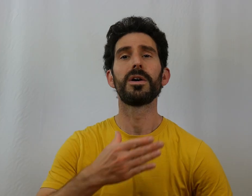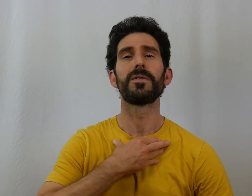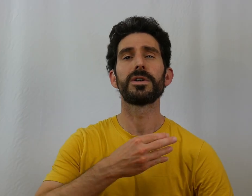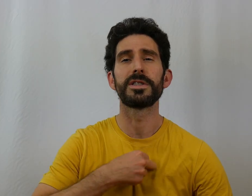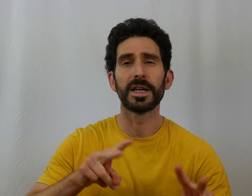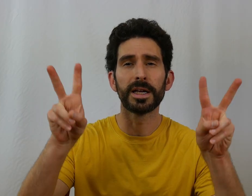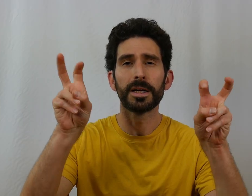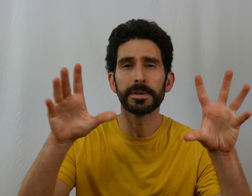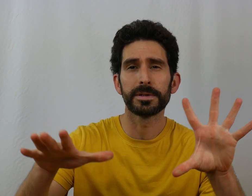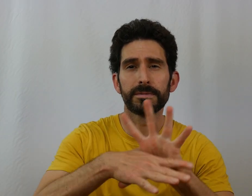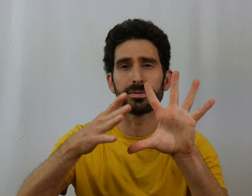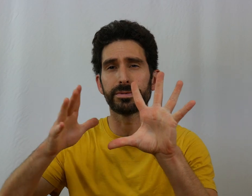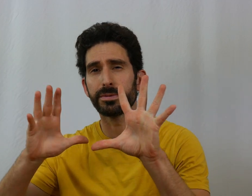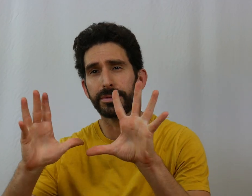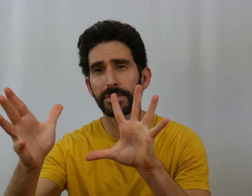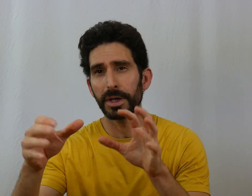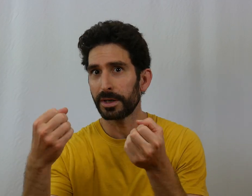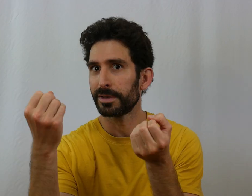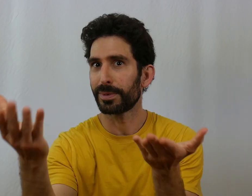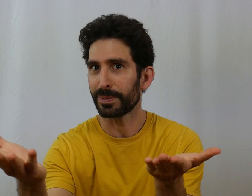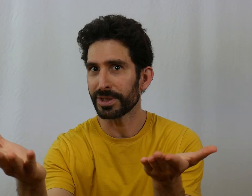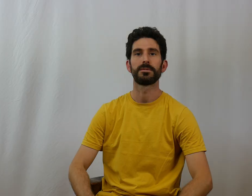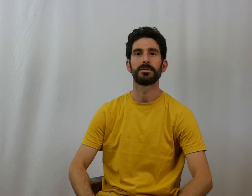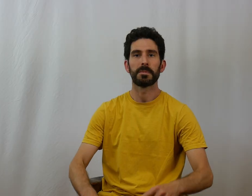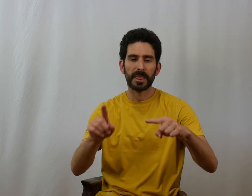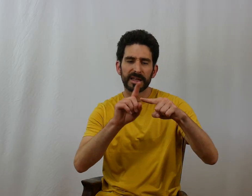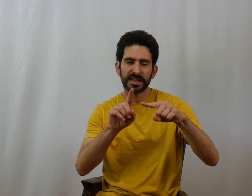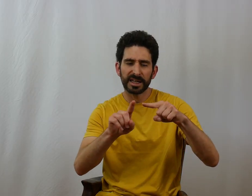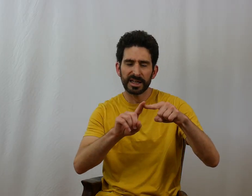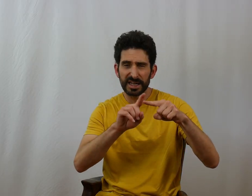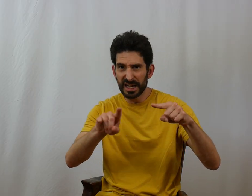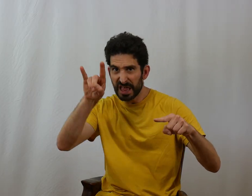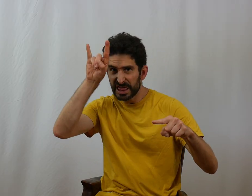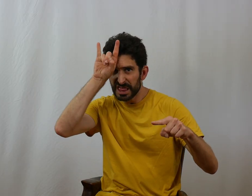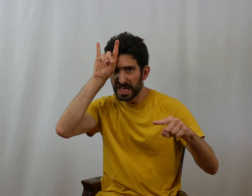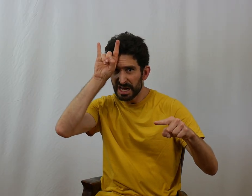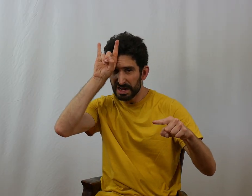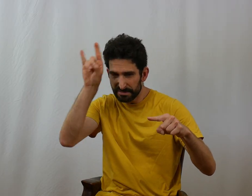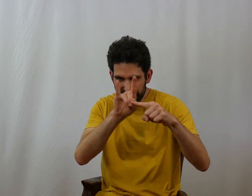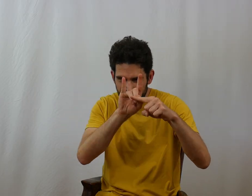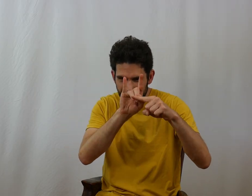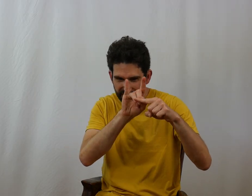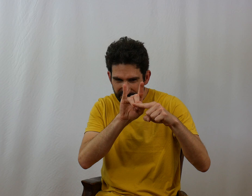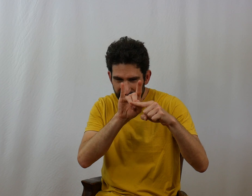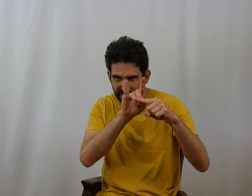Voici ma proposition d'expression imagée en LSF. *Détail diable derrière*